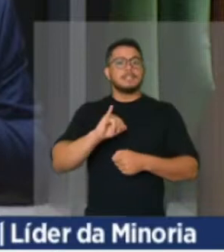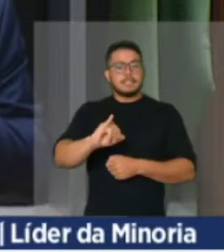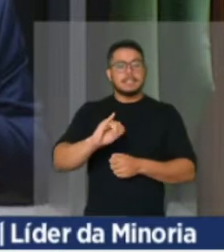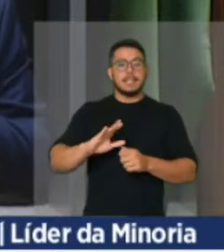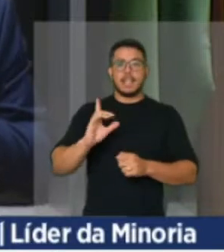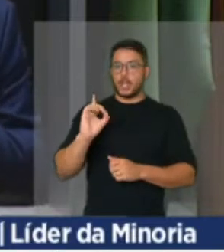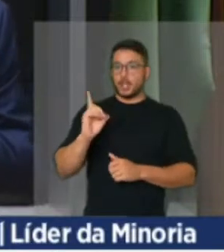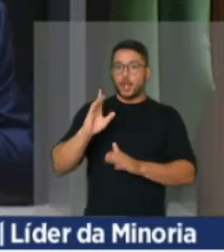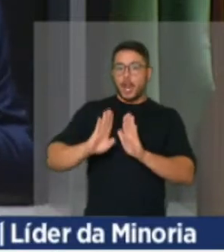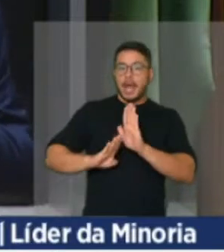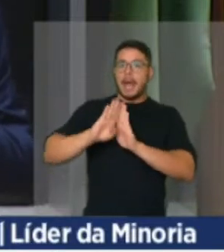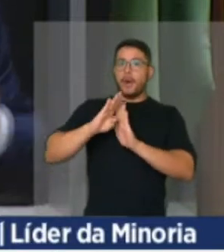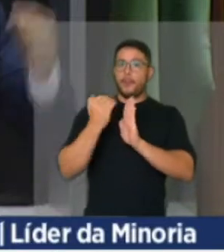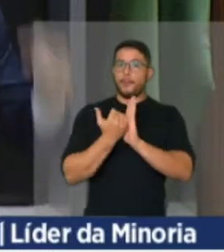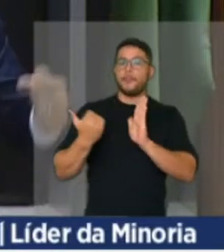SEU ENRIQUECIMENTO PRIVADO.